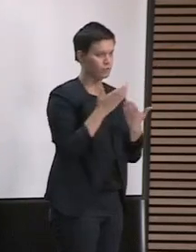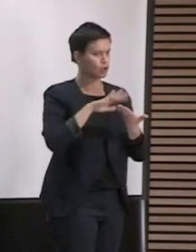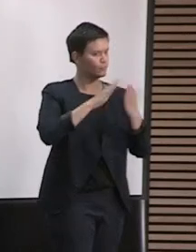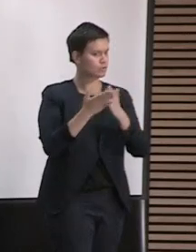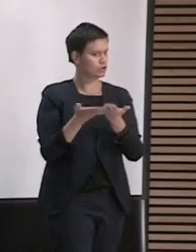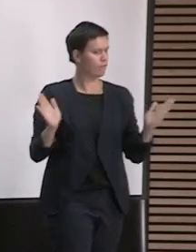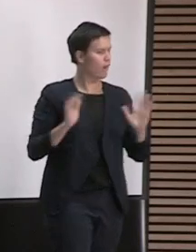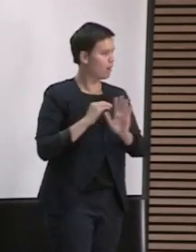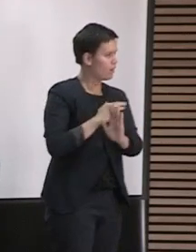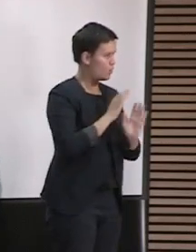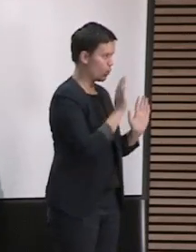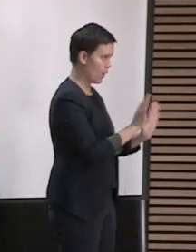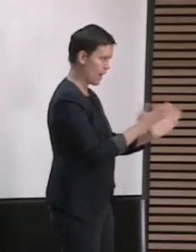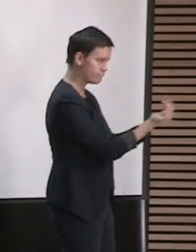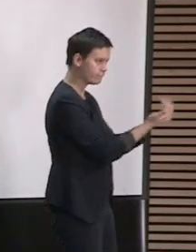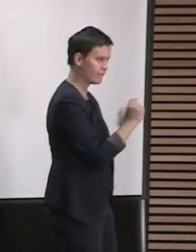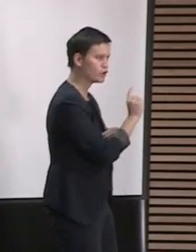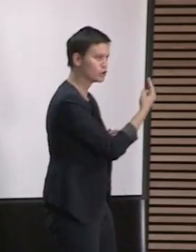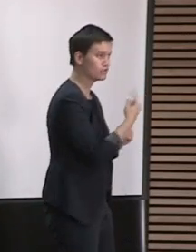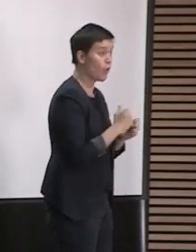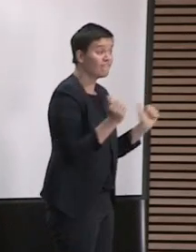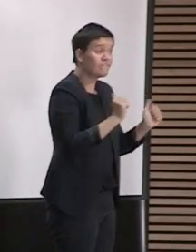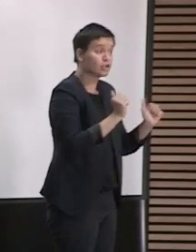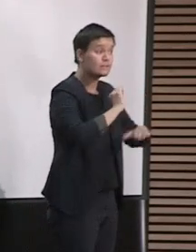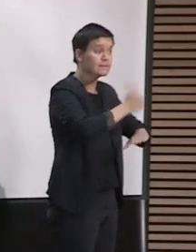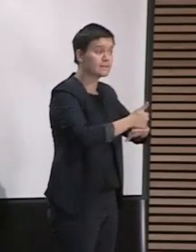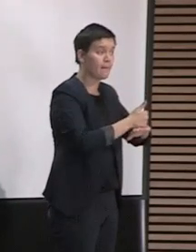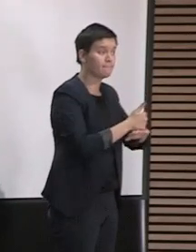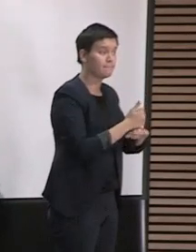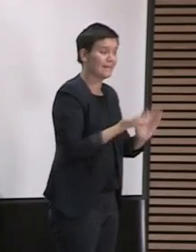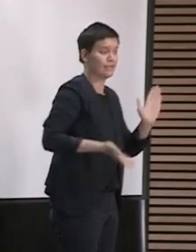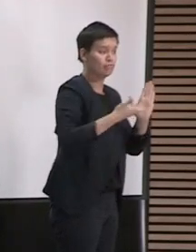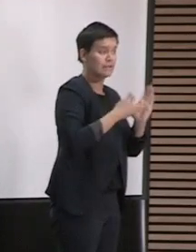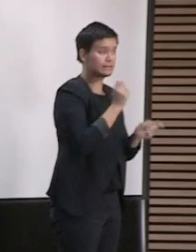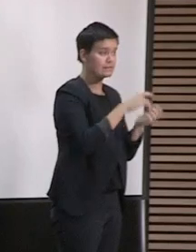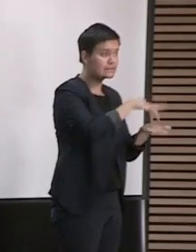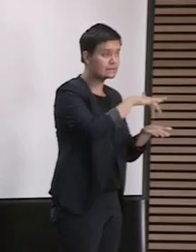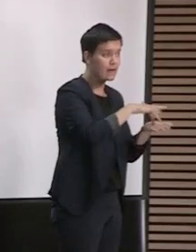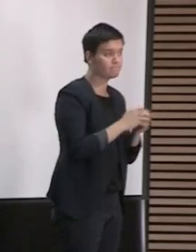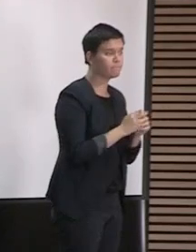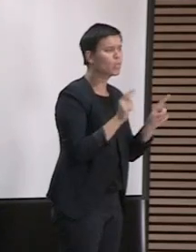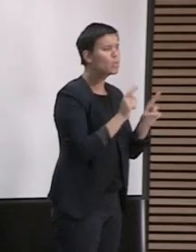ma raatau kei te whakamatauhia. Me te akiaki na te mea ka